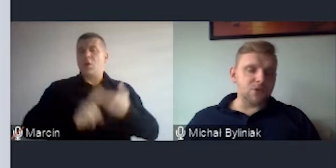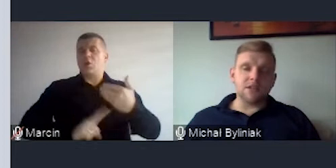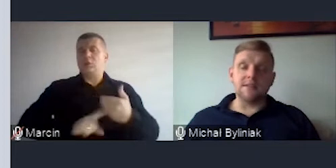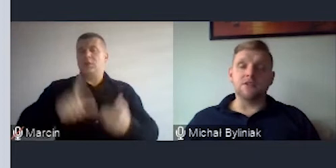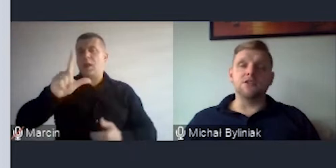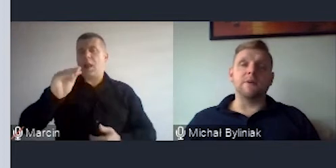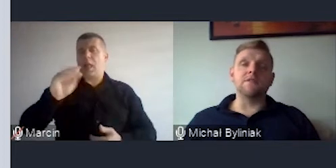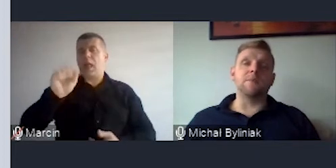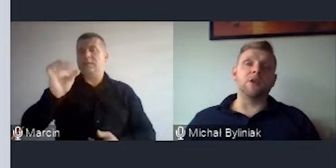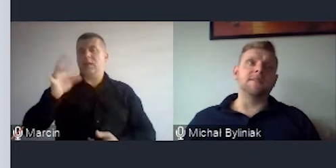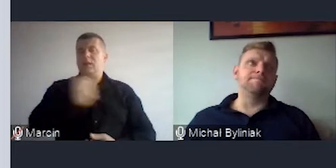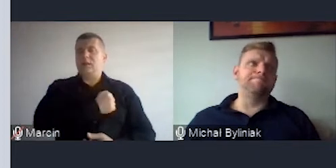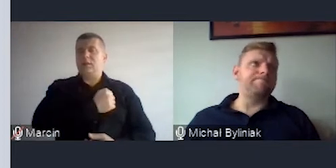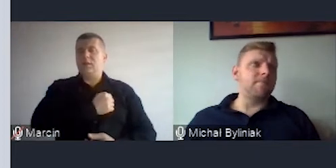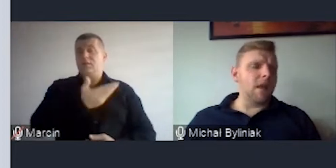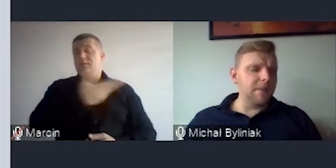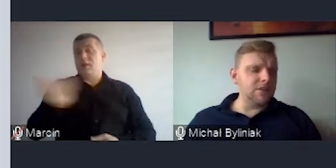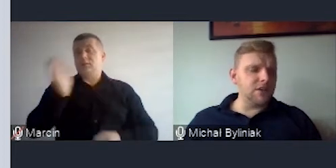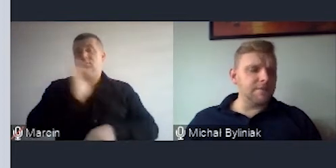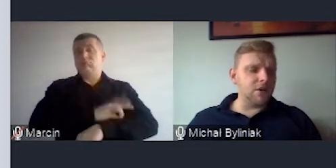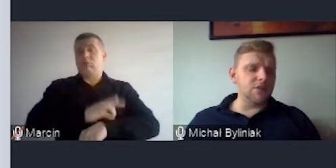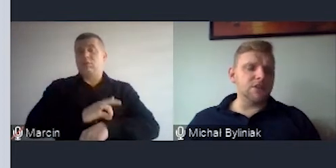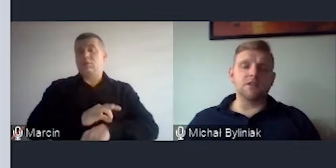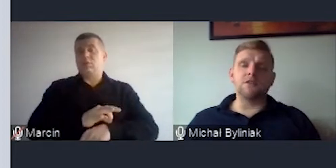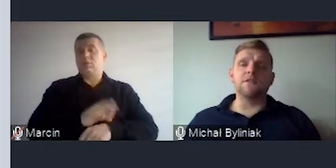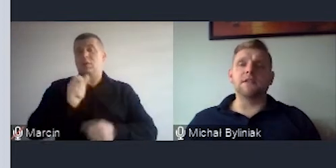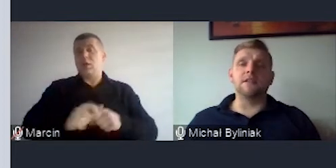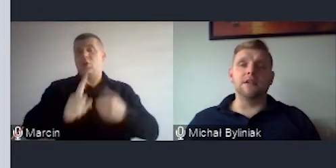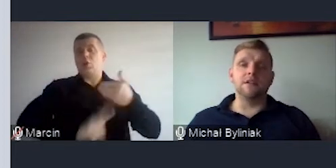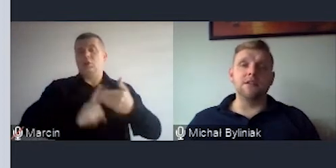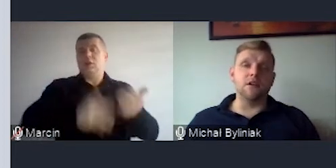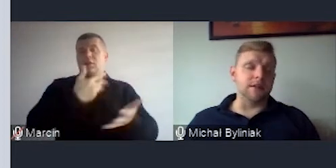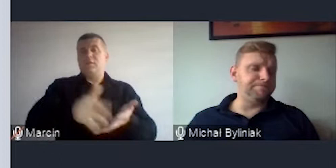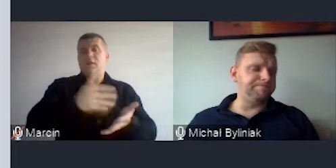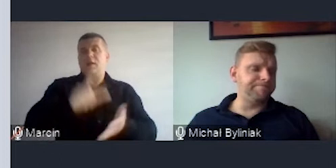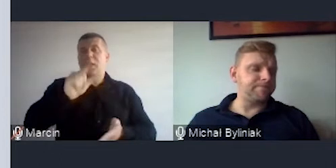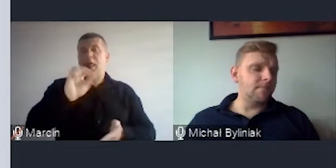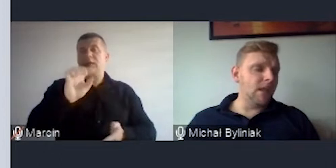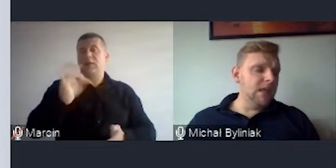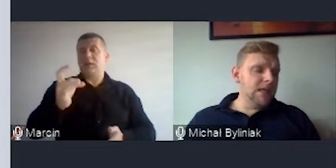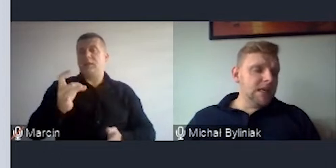Może się zdarzyć, że Państwa projekt będzie rozliczać wydatki leasingowe.